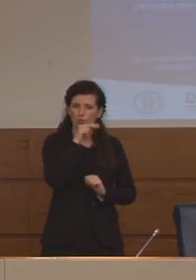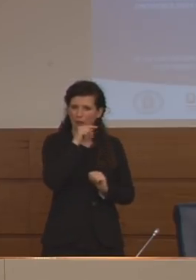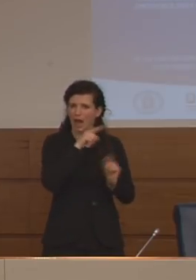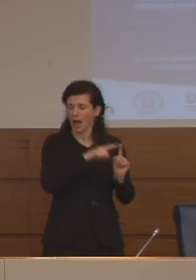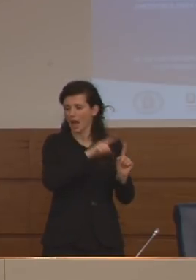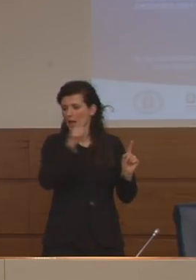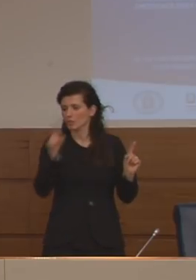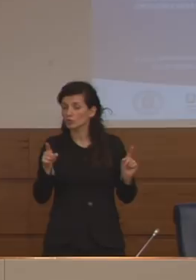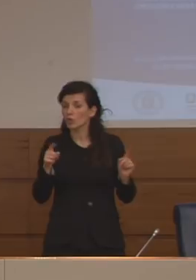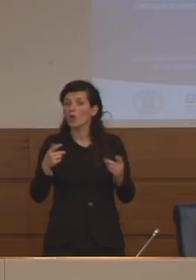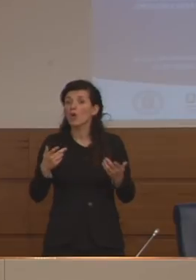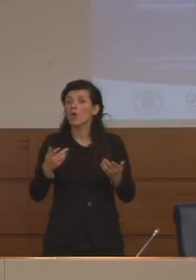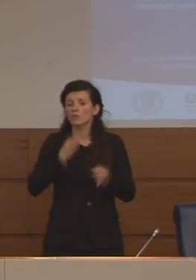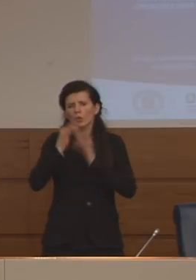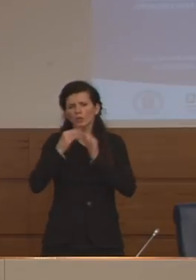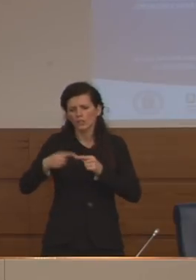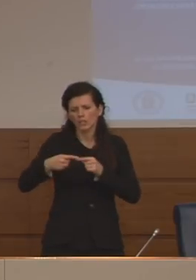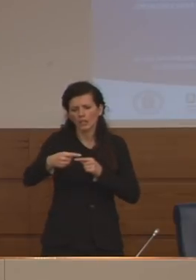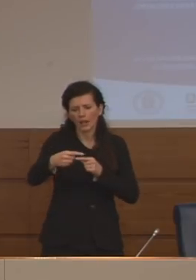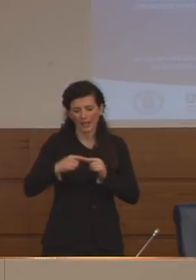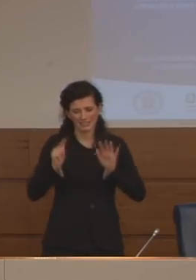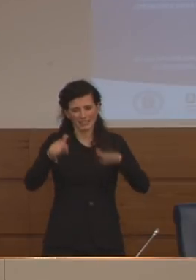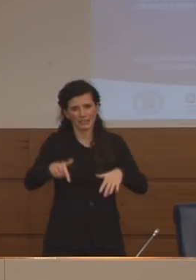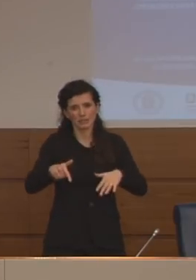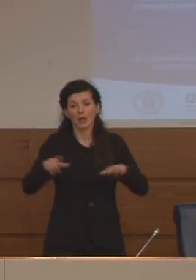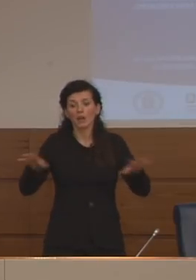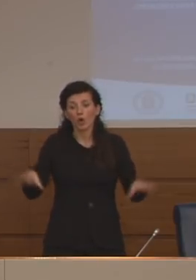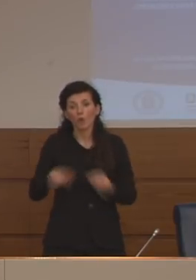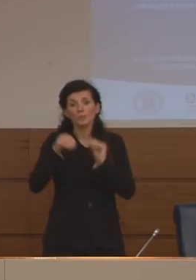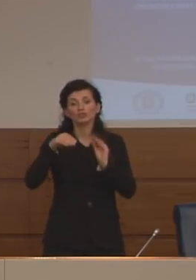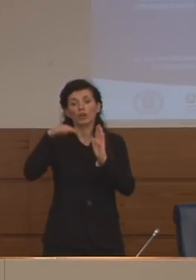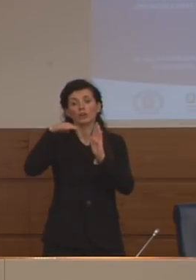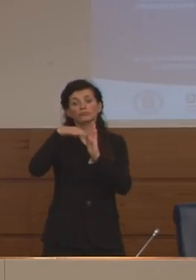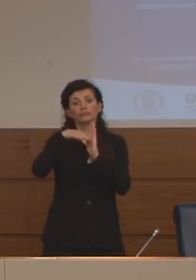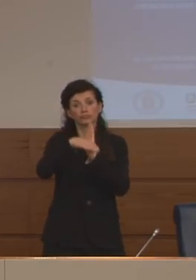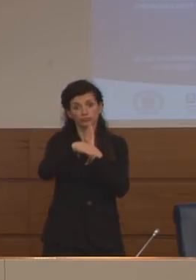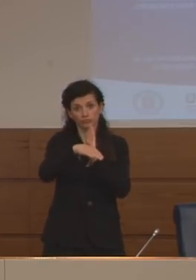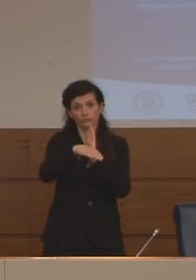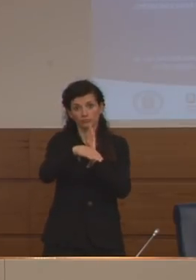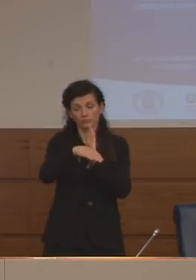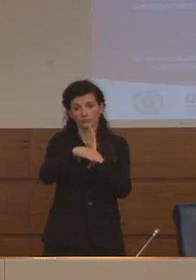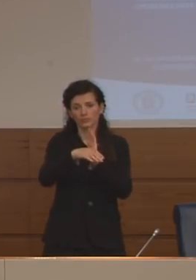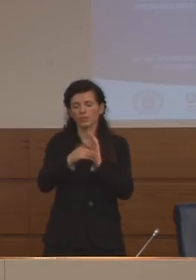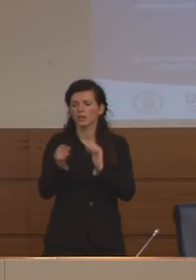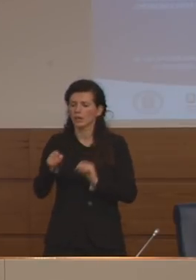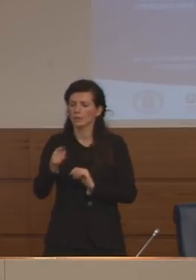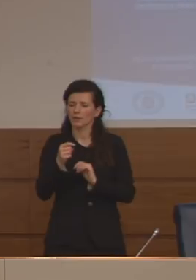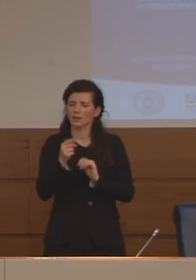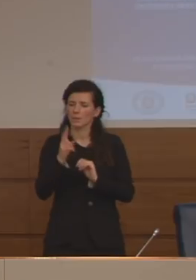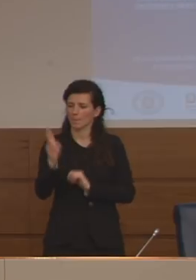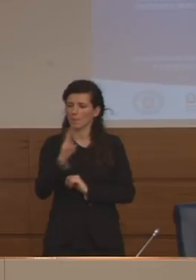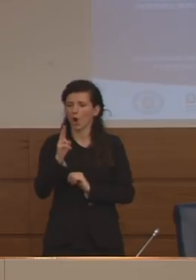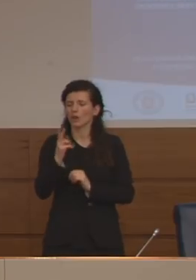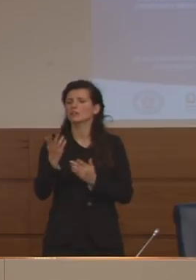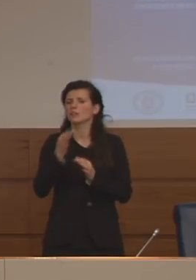discesa nella settimana che verrà, visto che abbiamo parlato appunto di morti relative alle settimane precedenti? Che cosa dobbiamo aspettarci dalla settimana